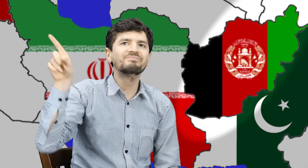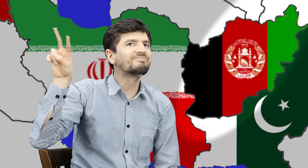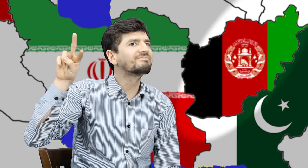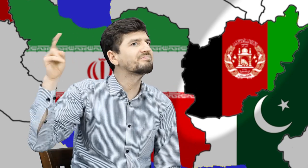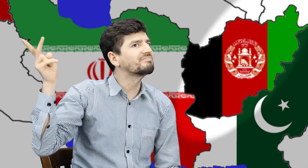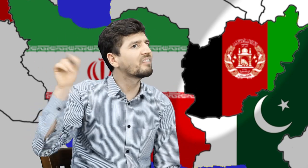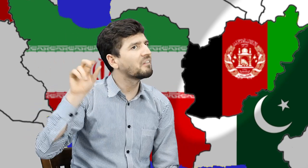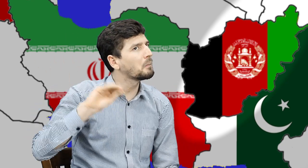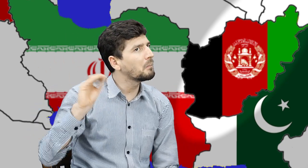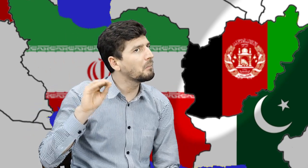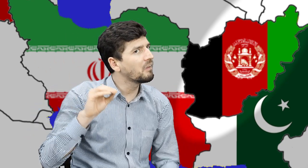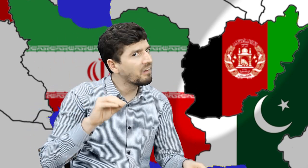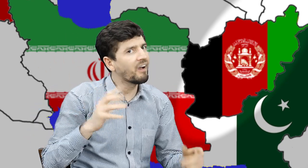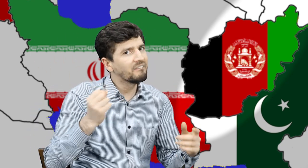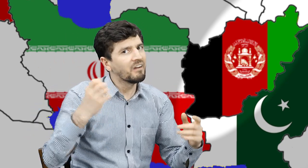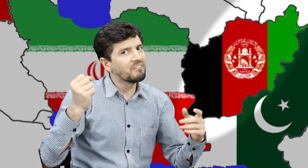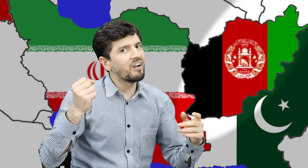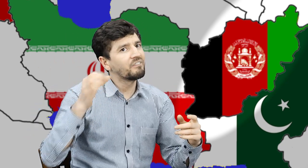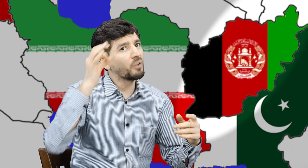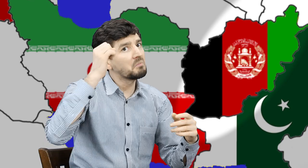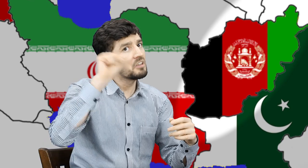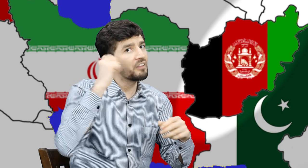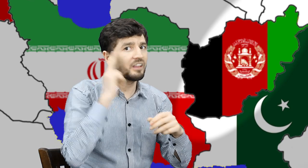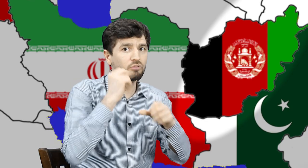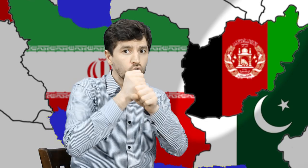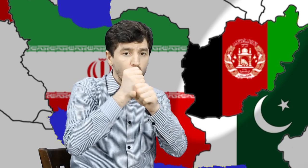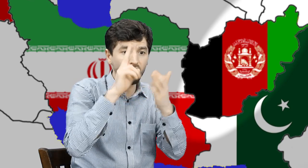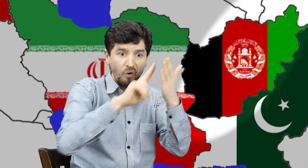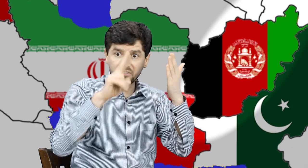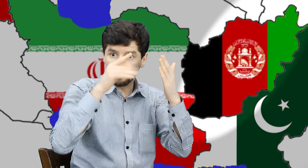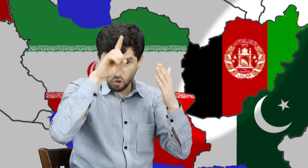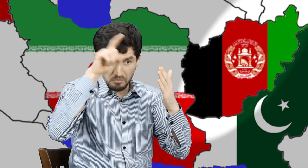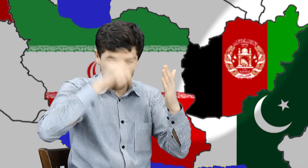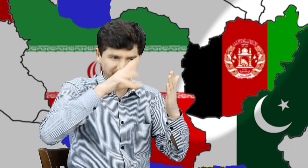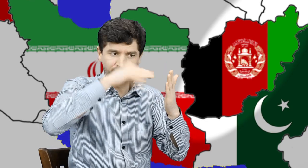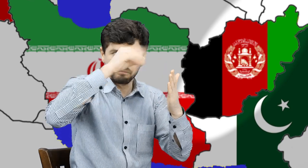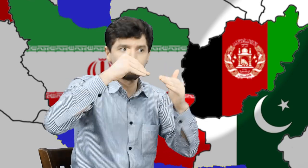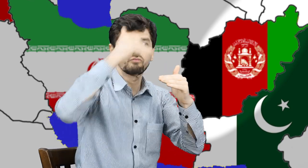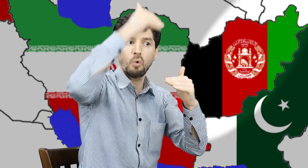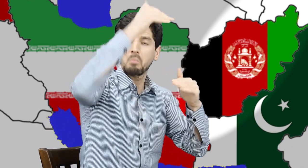Afghanistan dagegen ist noch sehr weit zurück. Dass sie später auch eine gute Arbeit haben, natürlich mit der Kompetenz der deutschen Sprache.